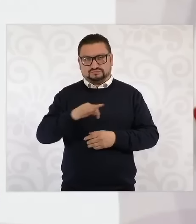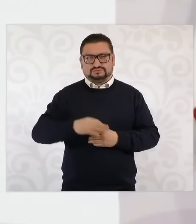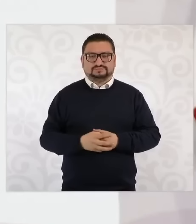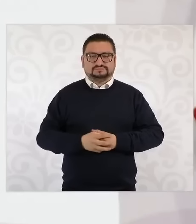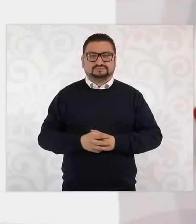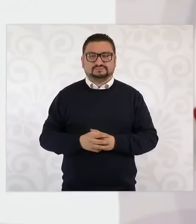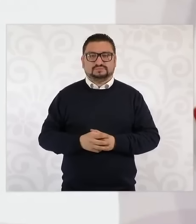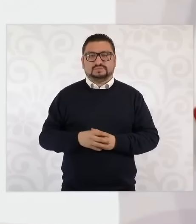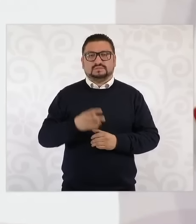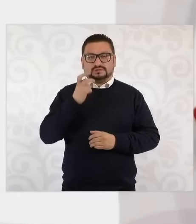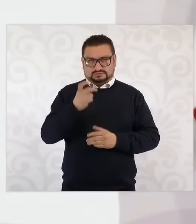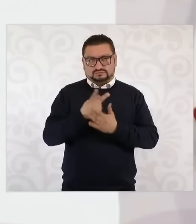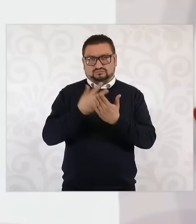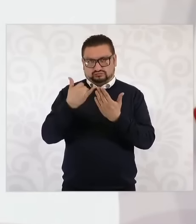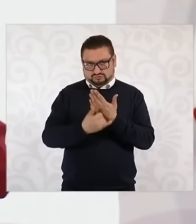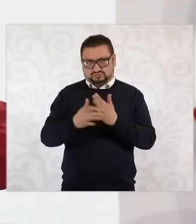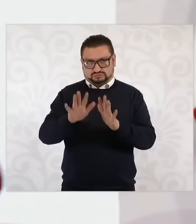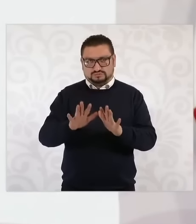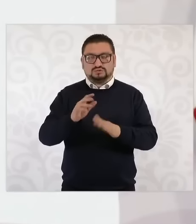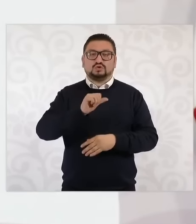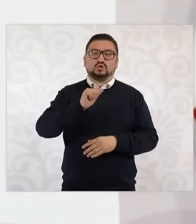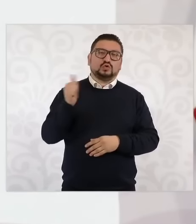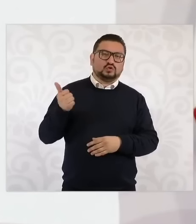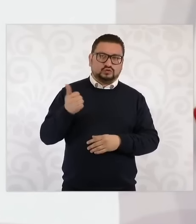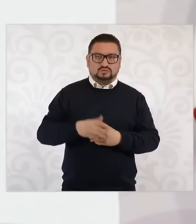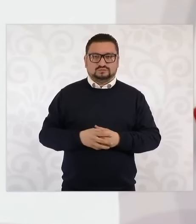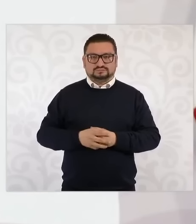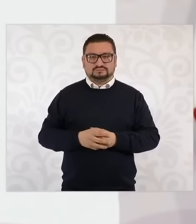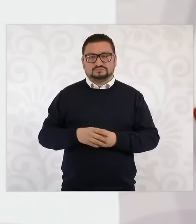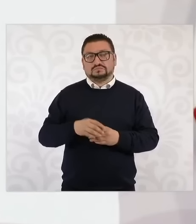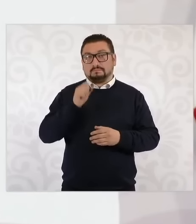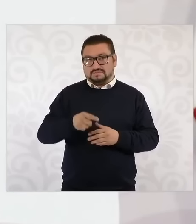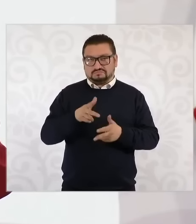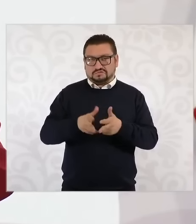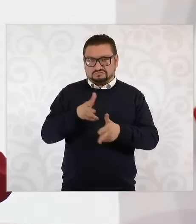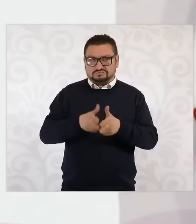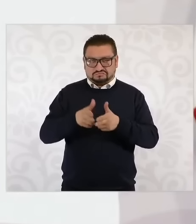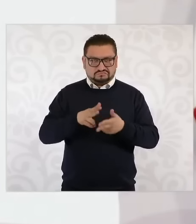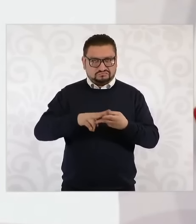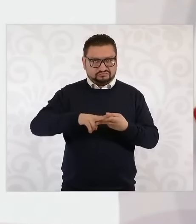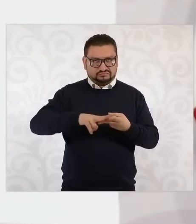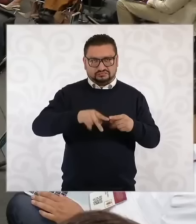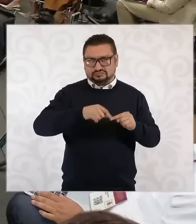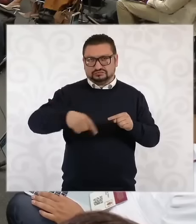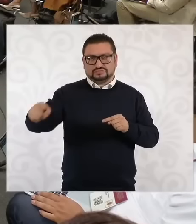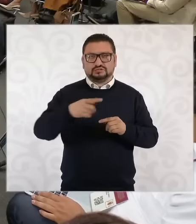entonces ese proyecto está, pero existe el la vía de carga. ¿Quién lleva esa carga? En este momento